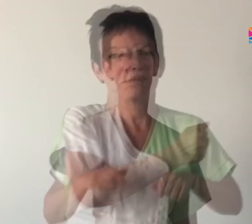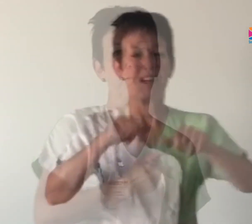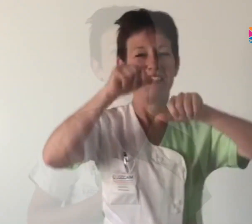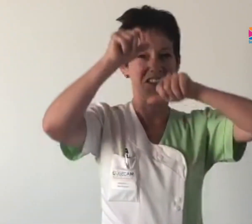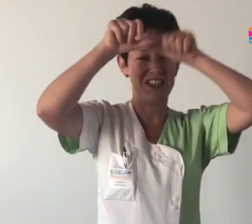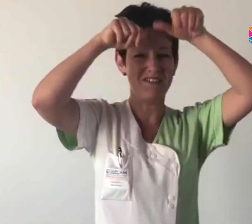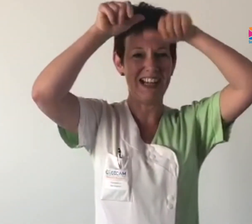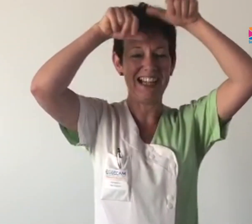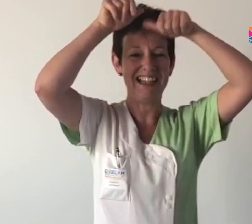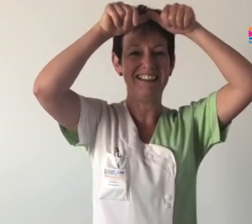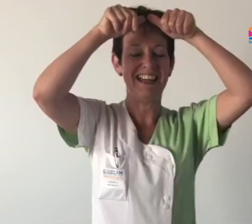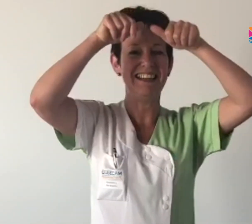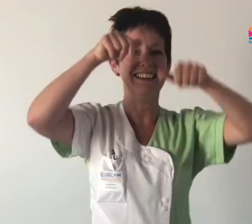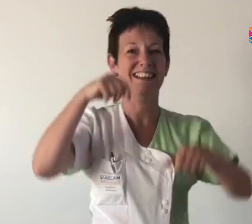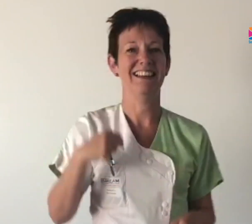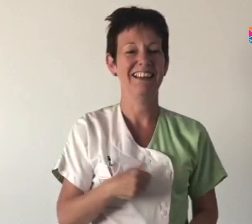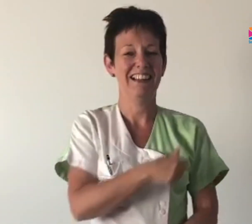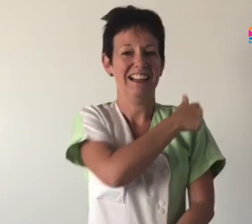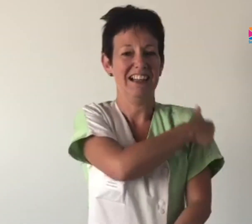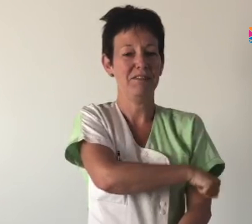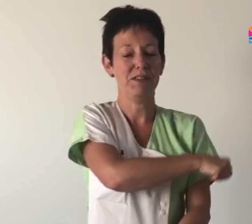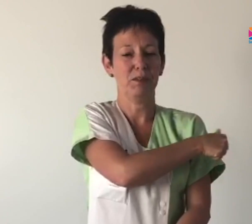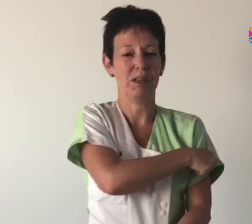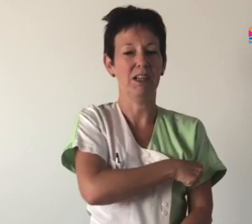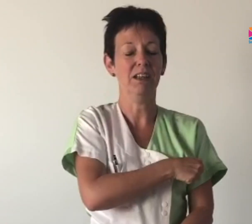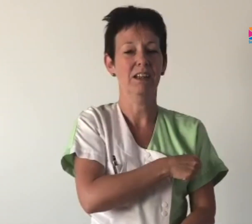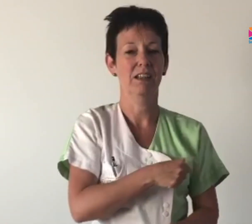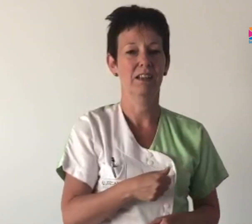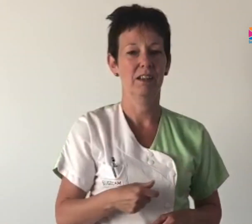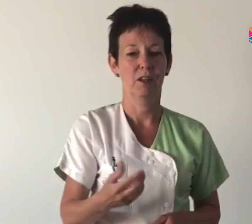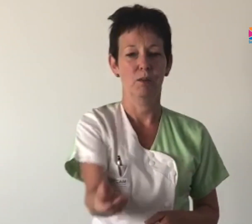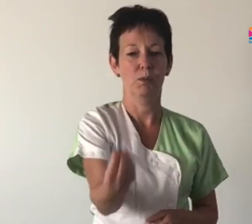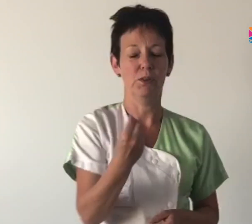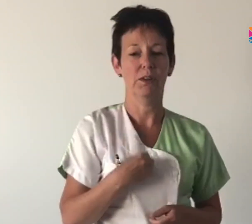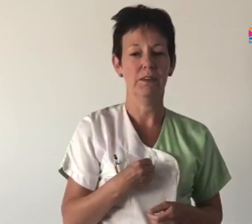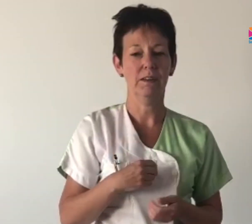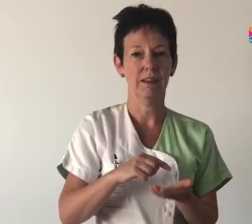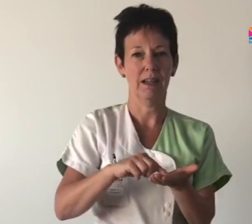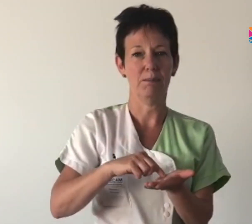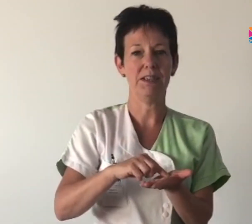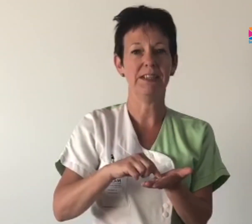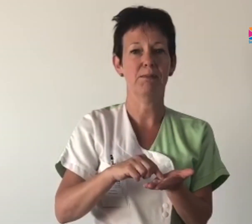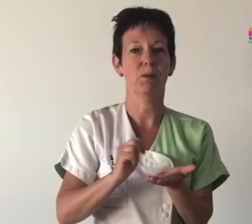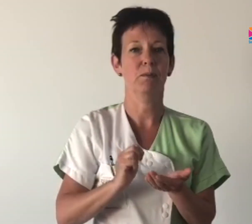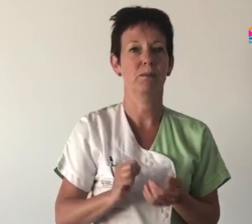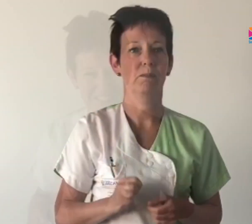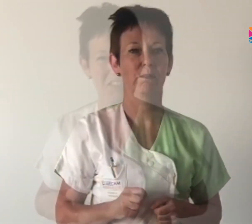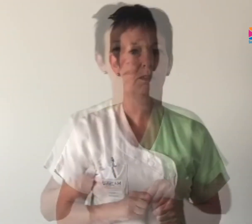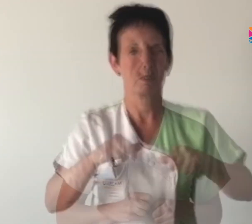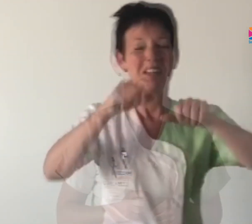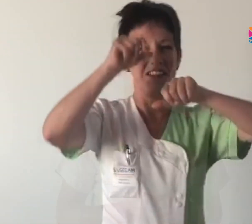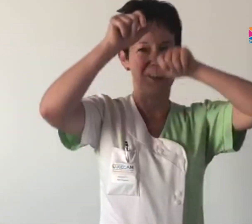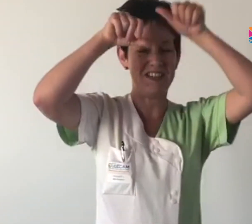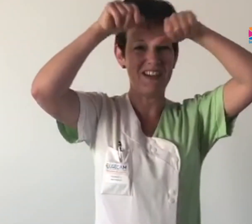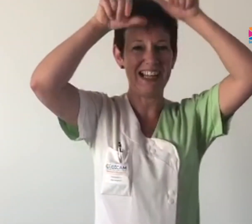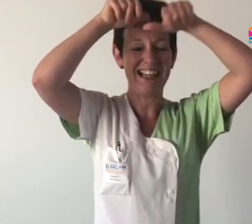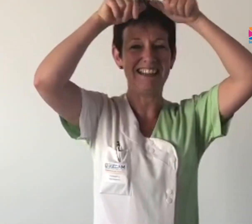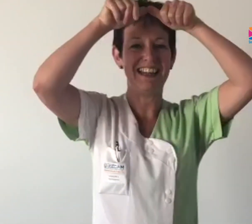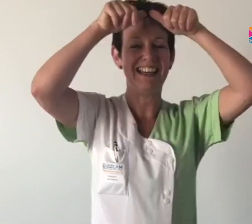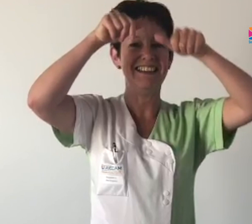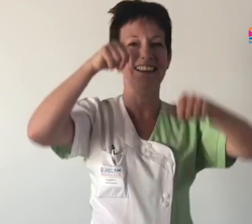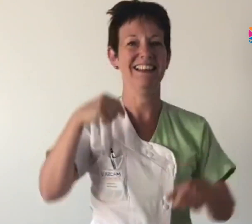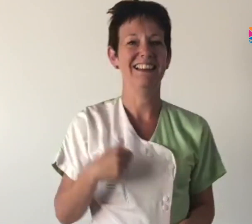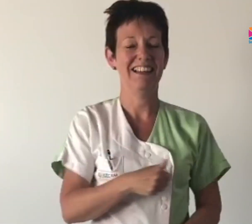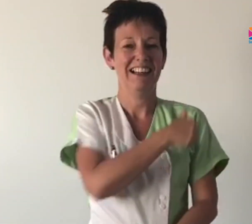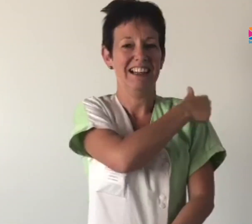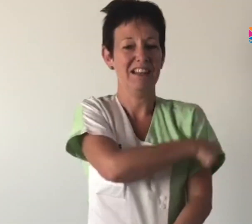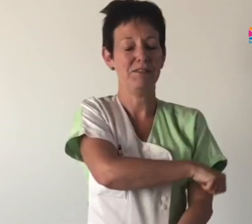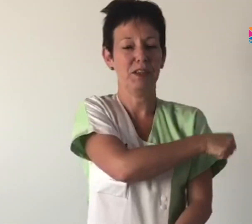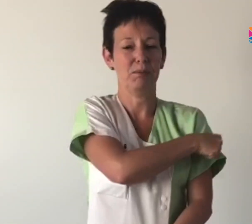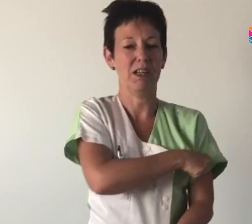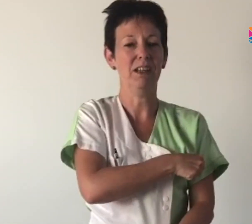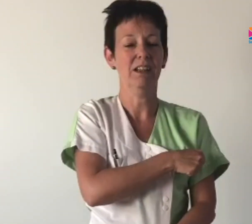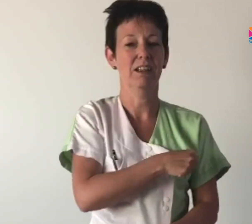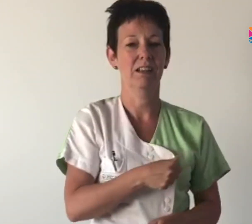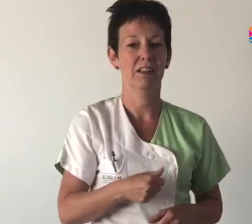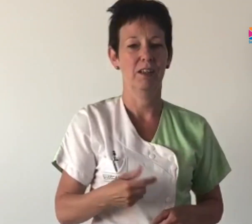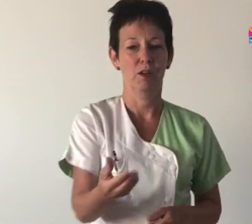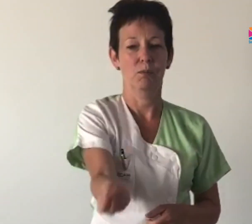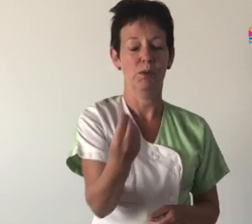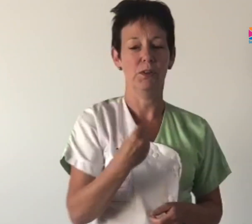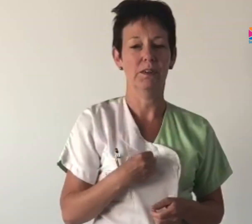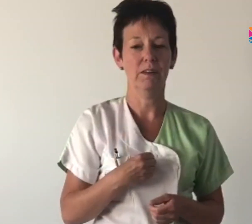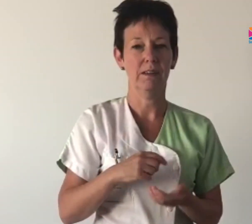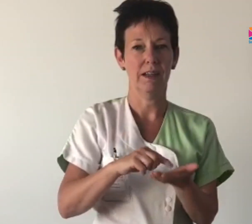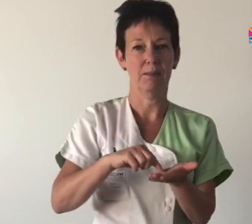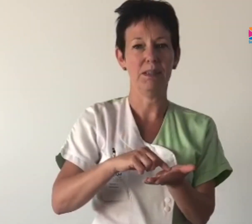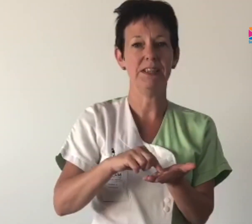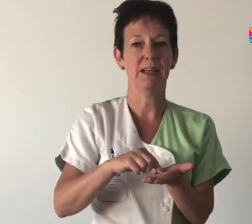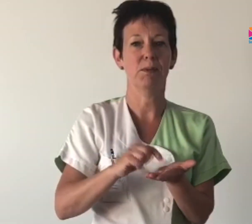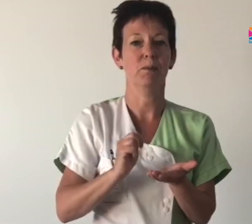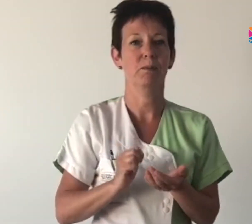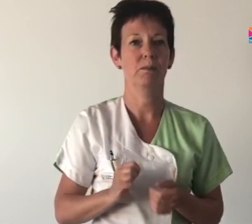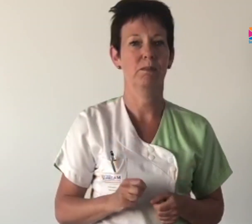J'ai mal à la tête l'infirmier me donne un médicament.